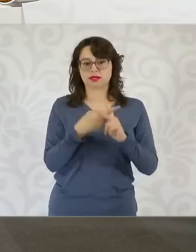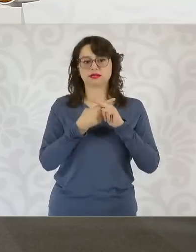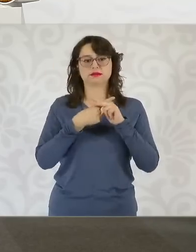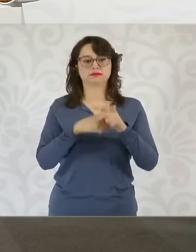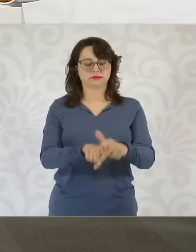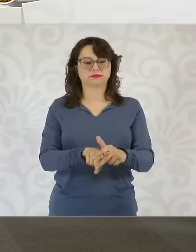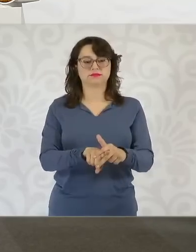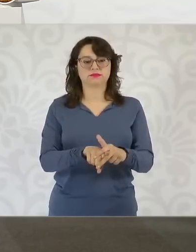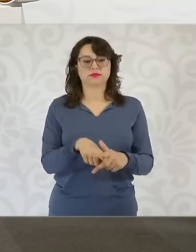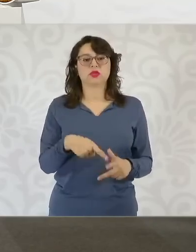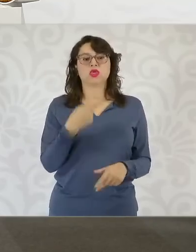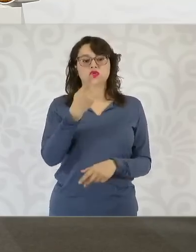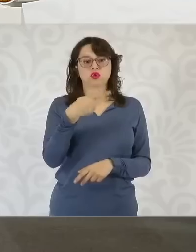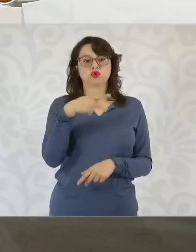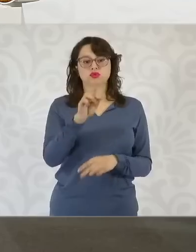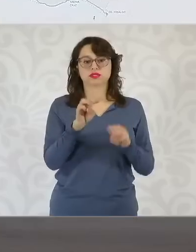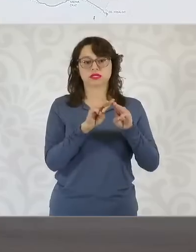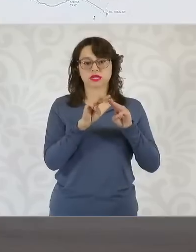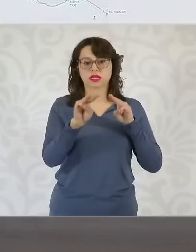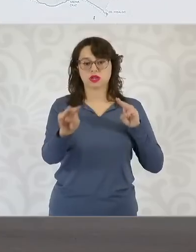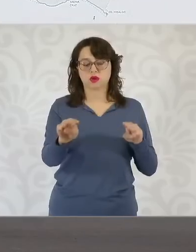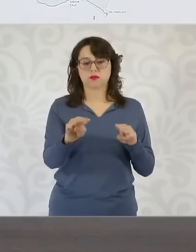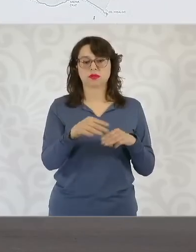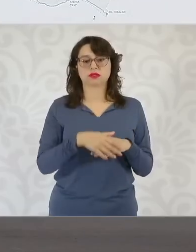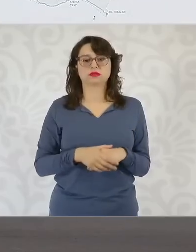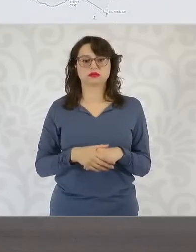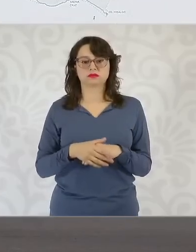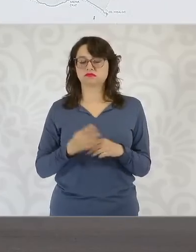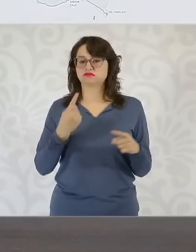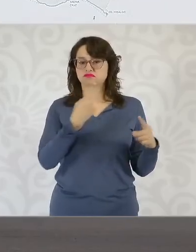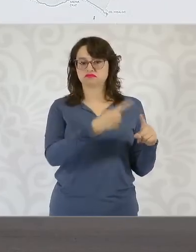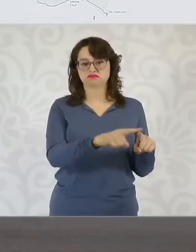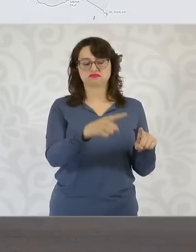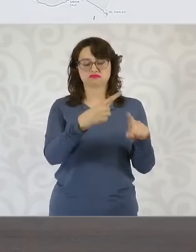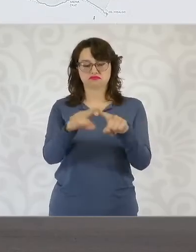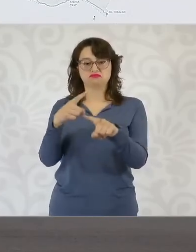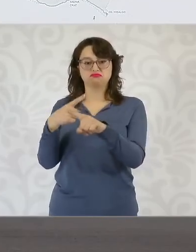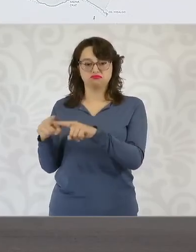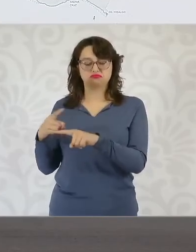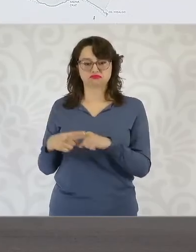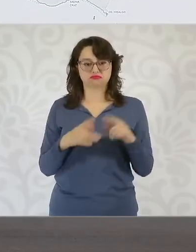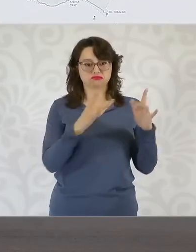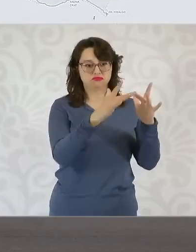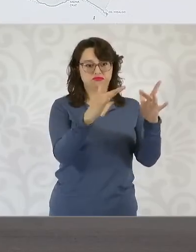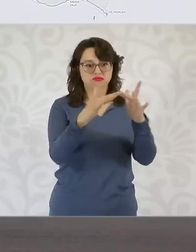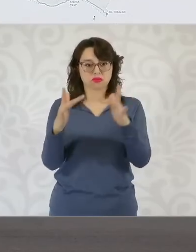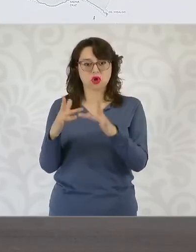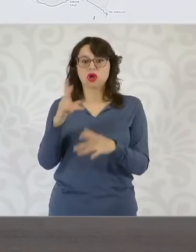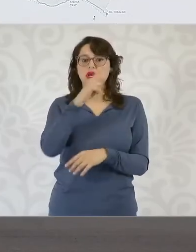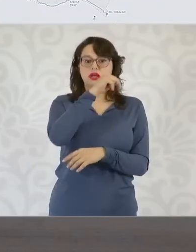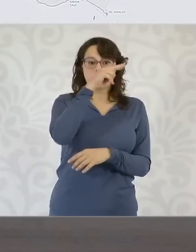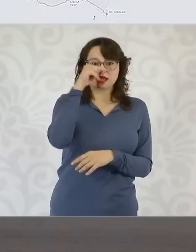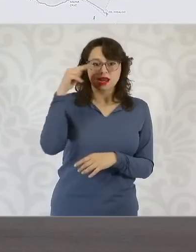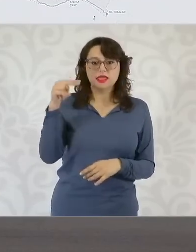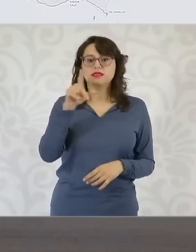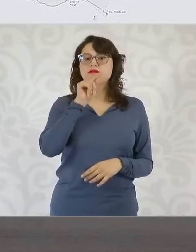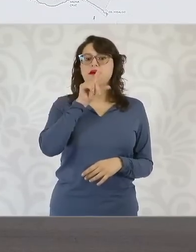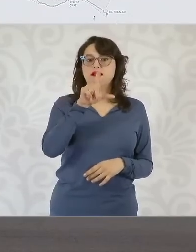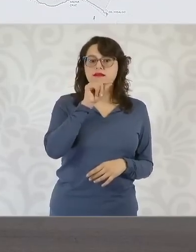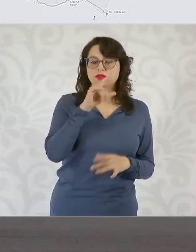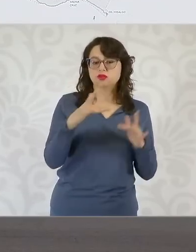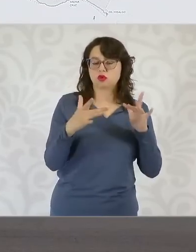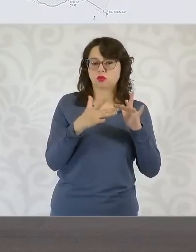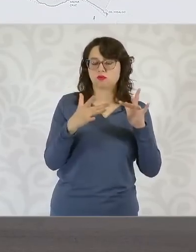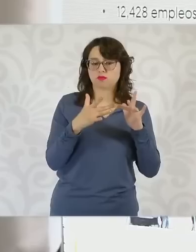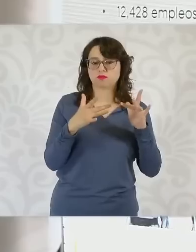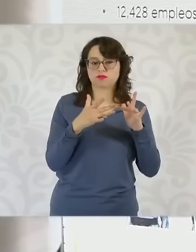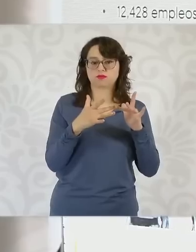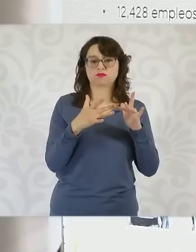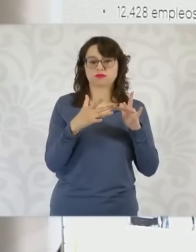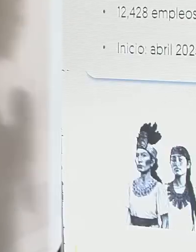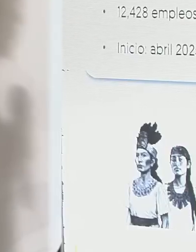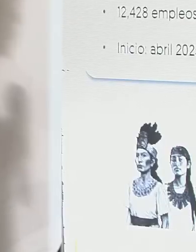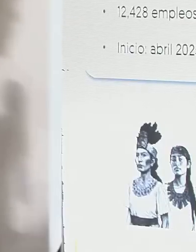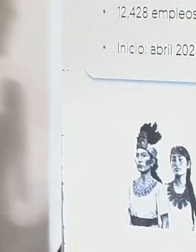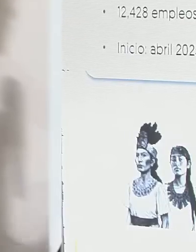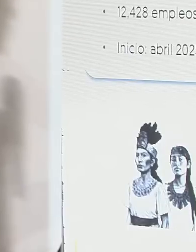km de longitud junto con sus vialidades conecta Nayarit con Jalisco y y muy pronto estaremos ya